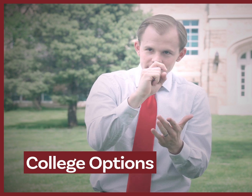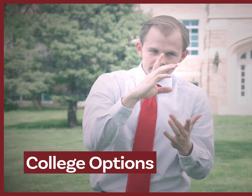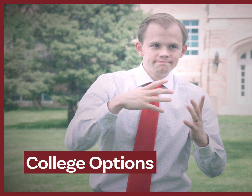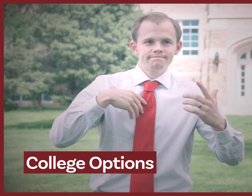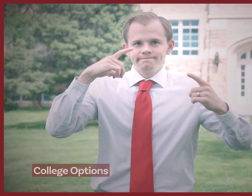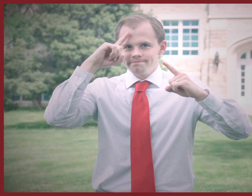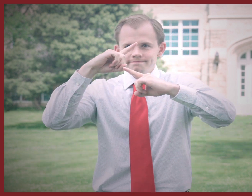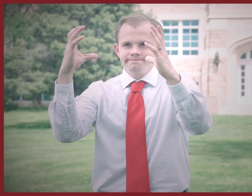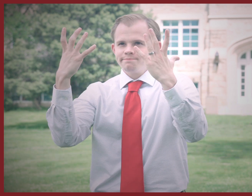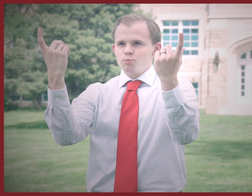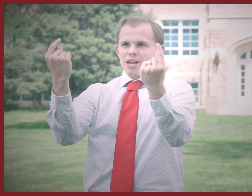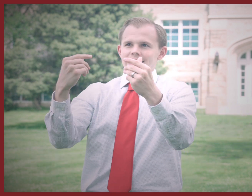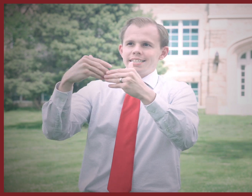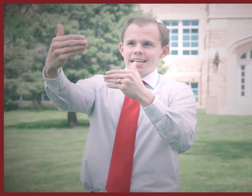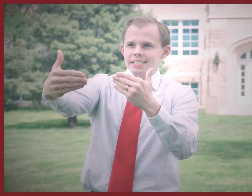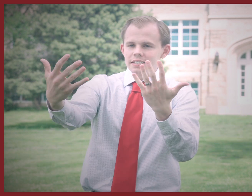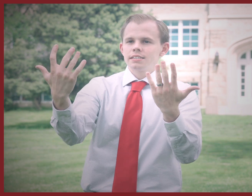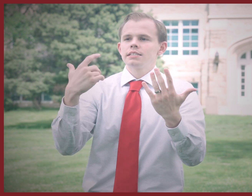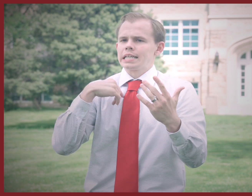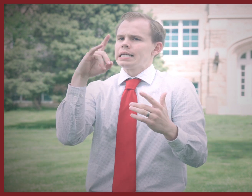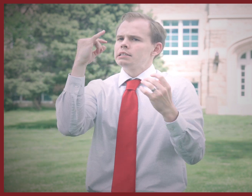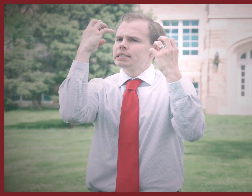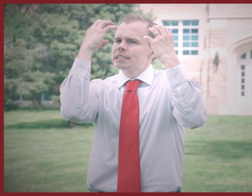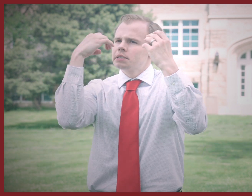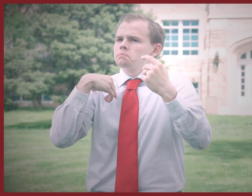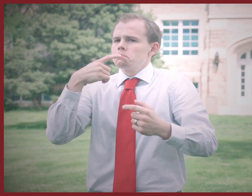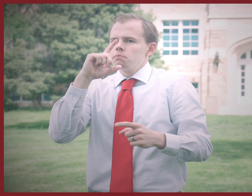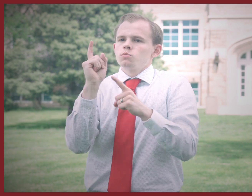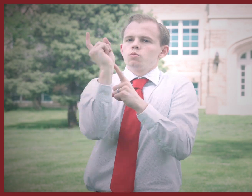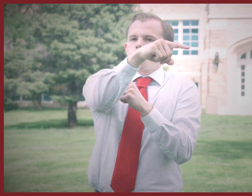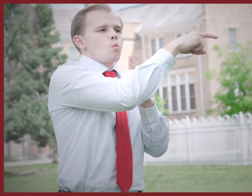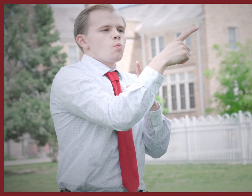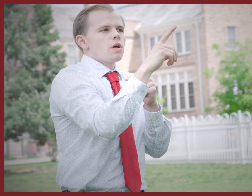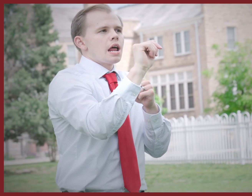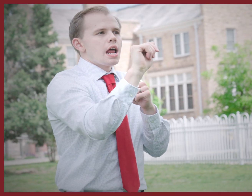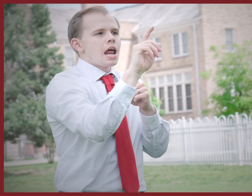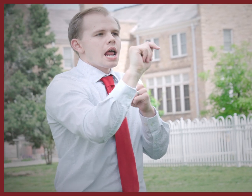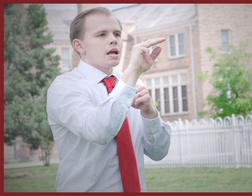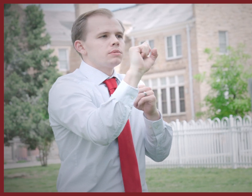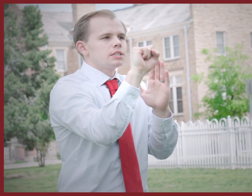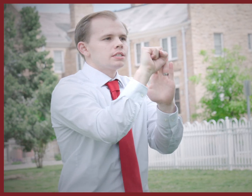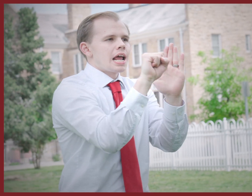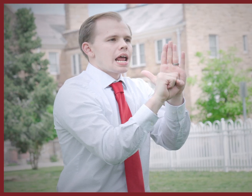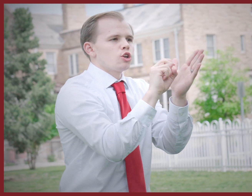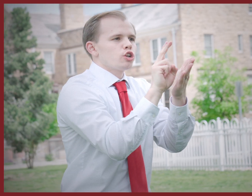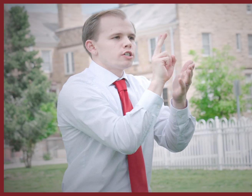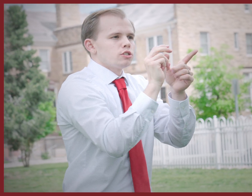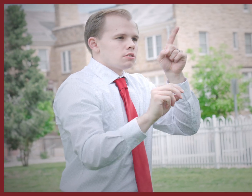pensando qué hacer en el futuro. Pensé en ir a la Universidad Adams State,